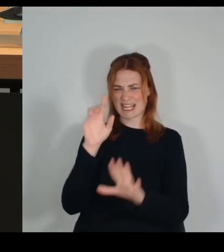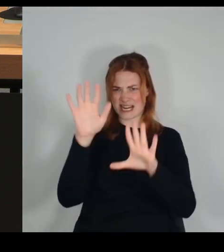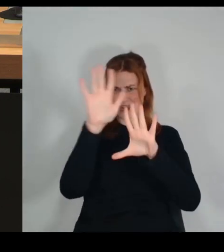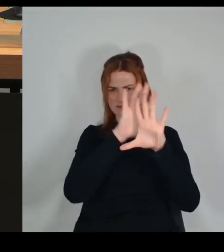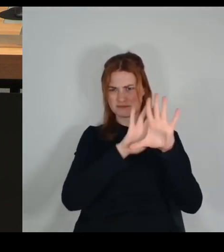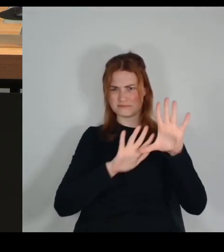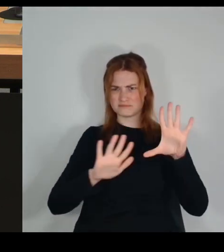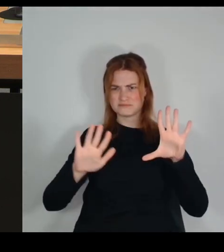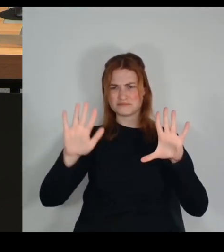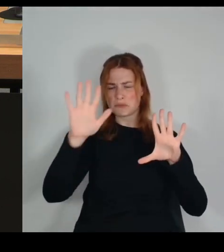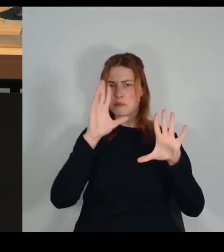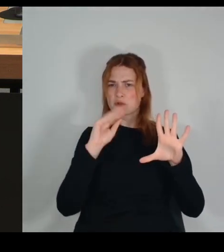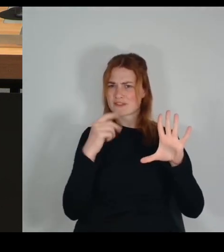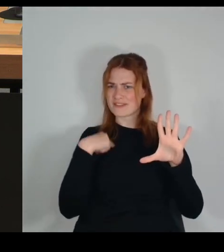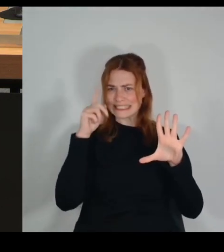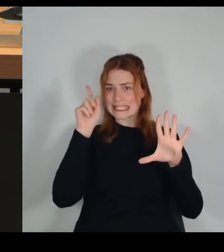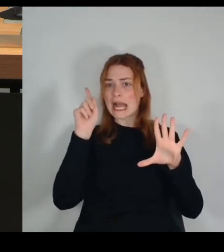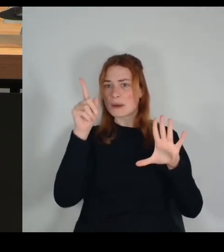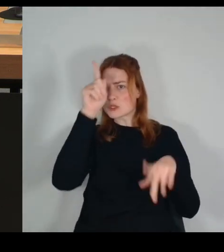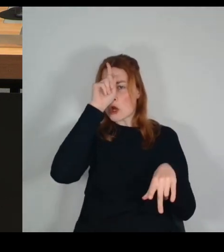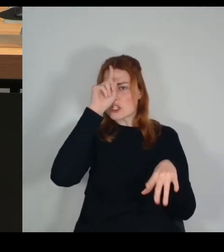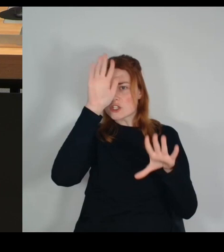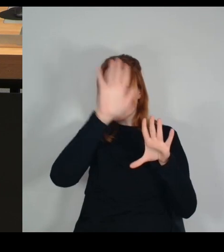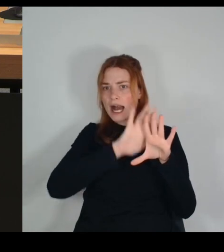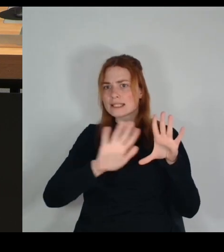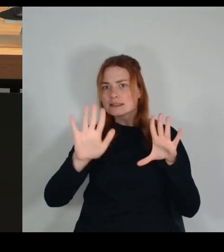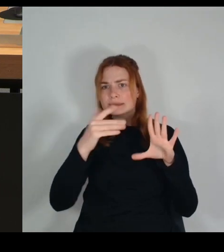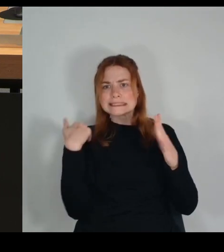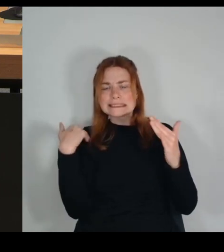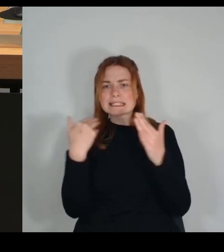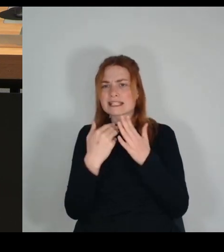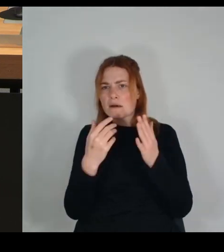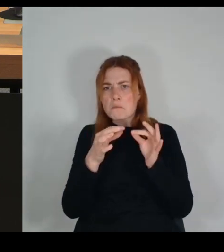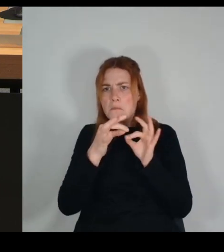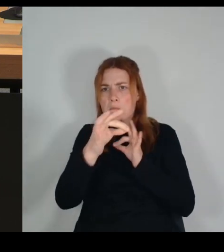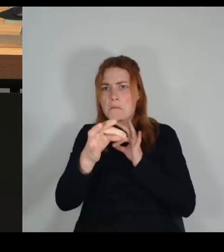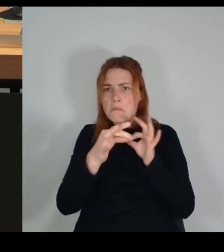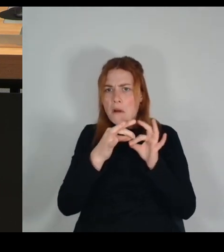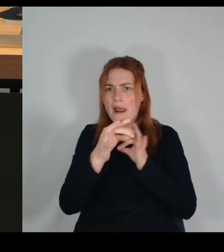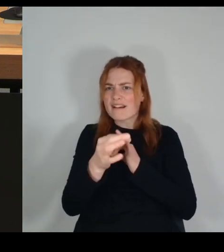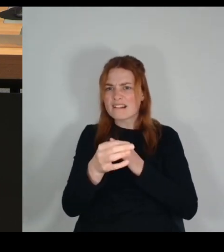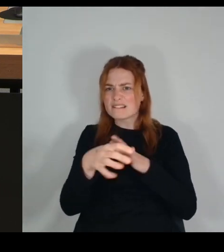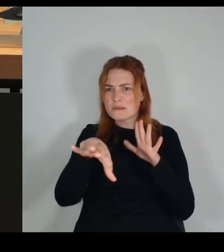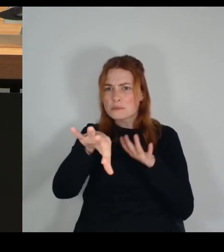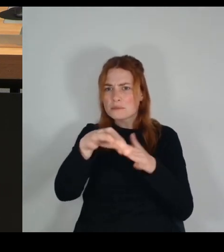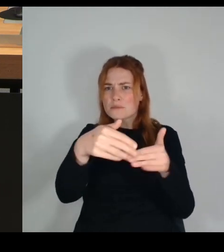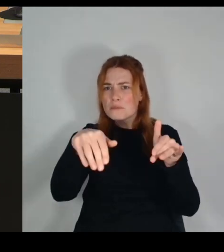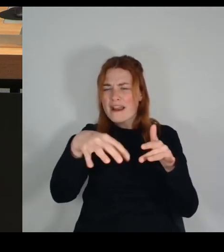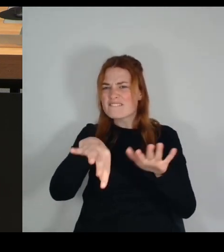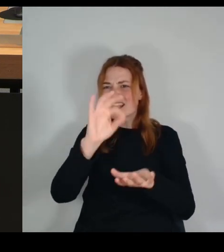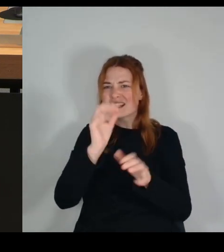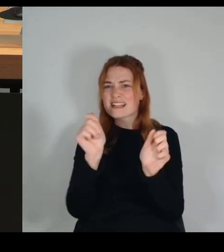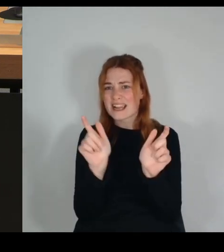Und die Zeit, in der es in Berlin Grenzen und Mauern gab, die ist zum Glück vorbei. Herr Kollege, gestatten Sie eine